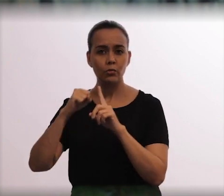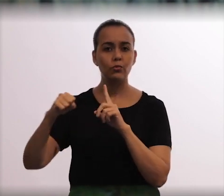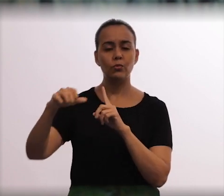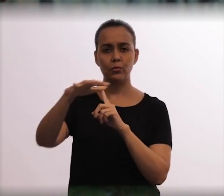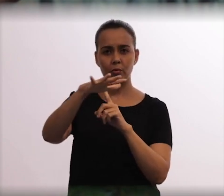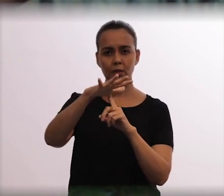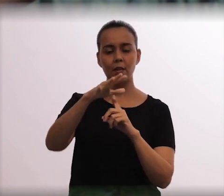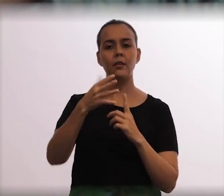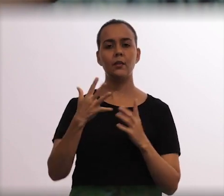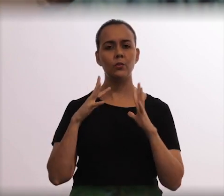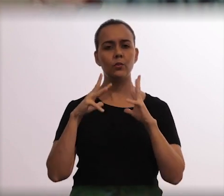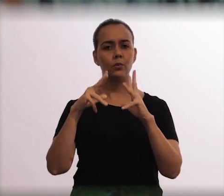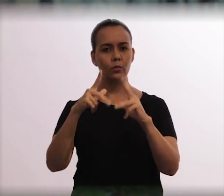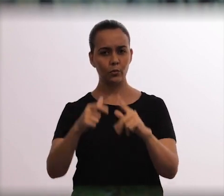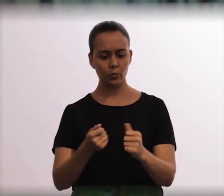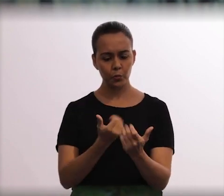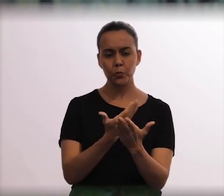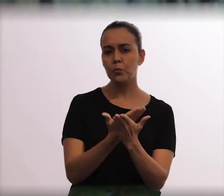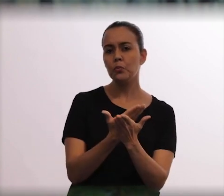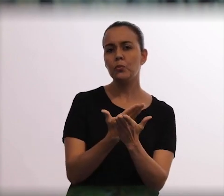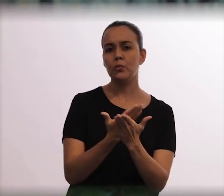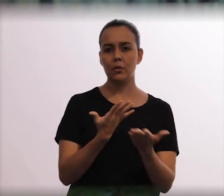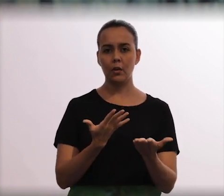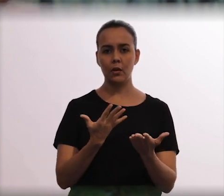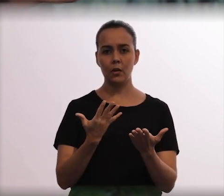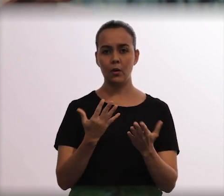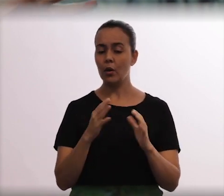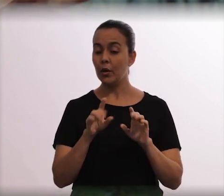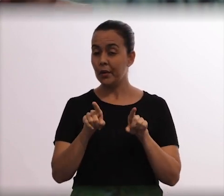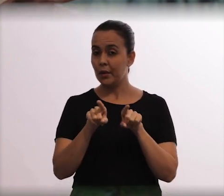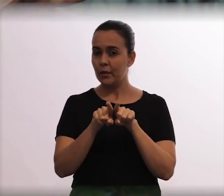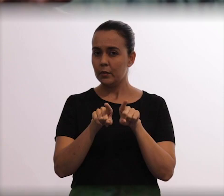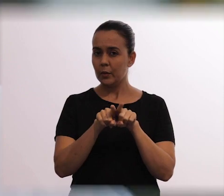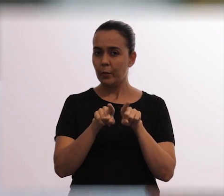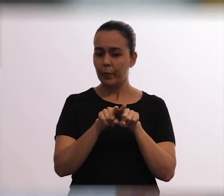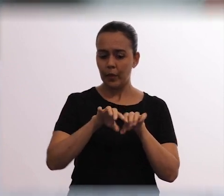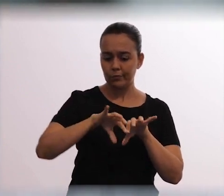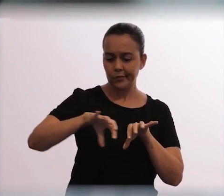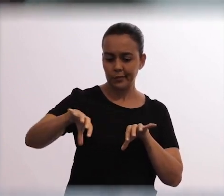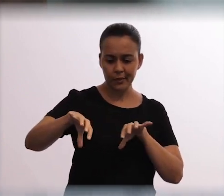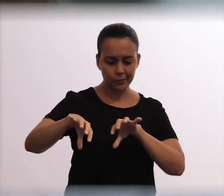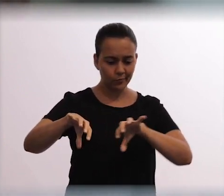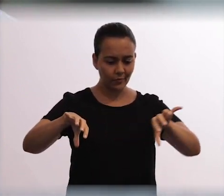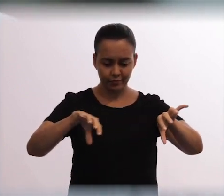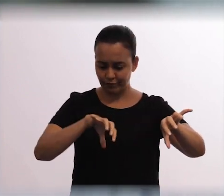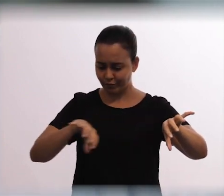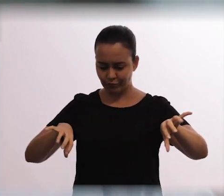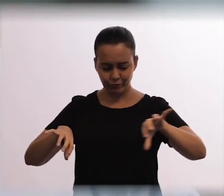insistam muito nessa tese da fragmentação dos espaços da cidade, para mim, essa tese, ela não se comprova.